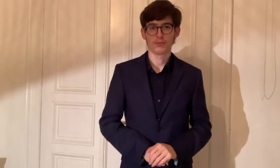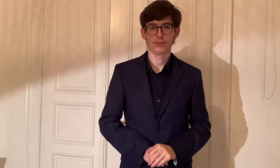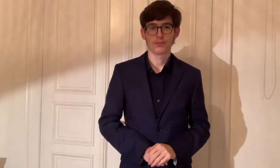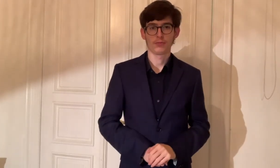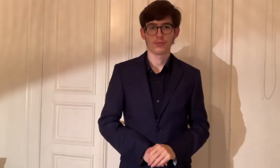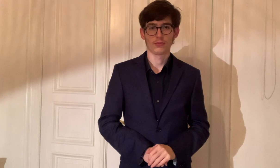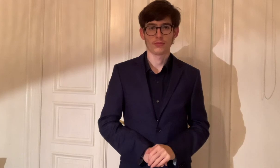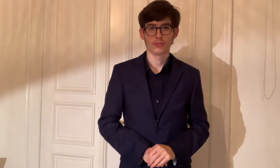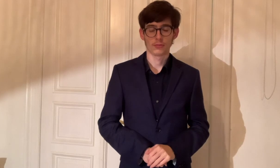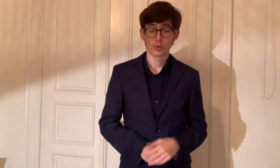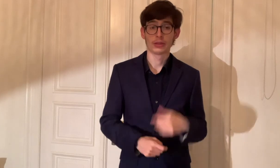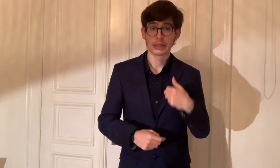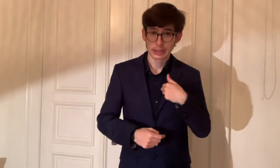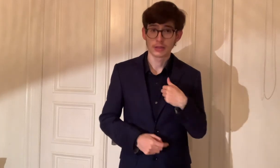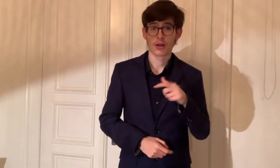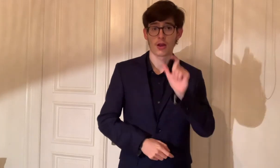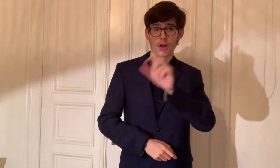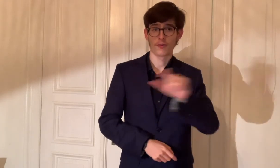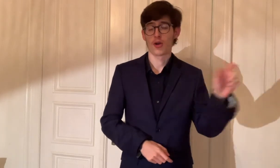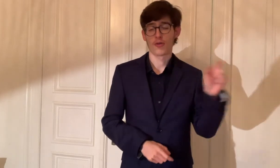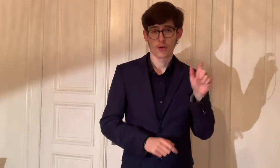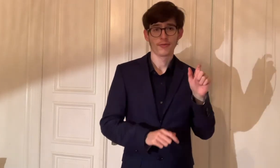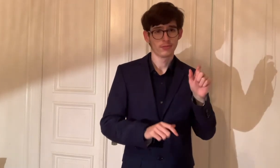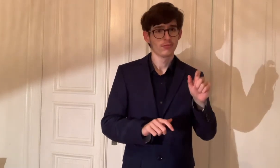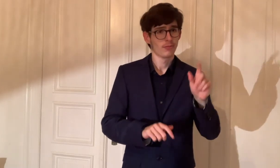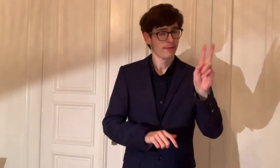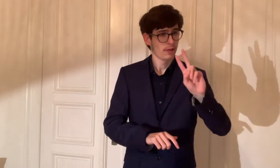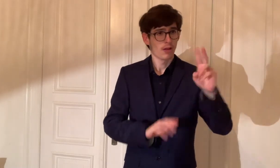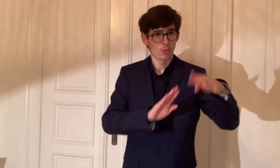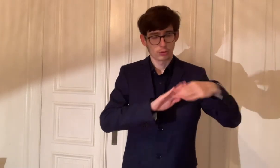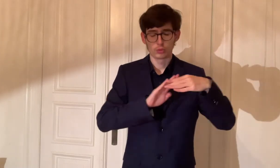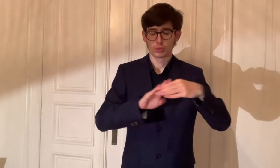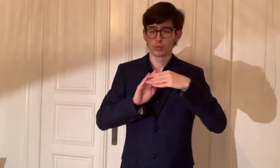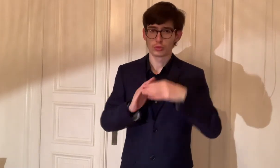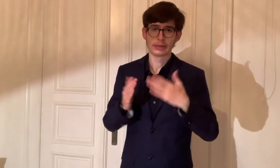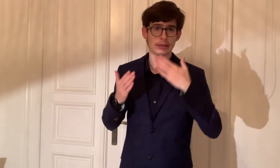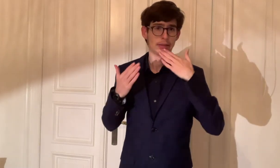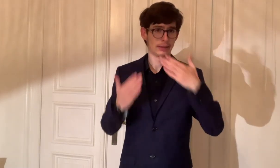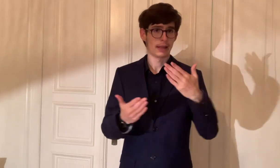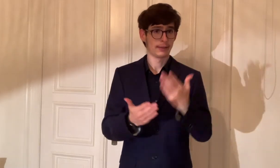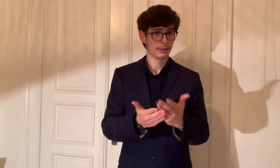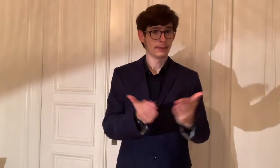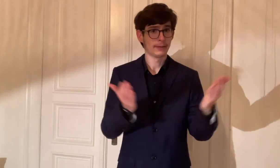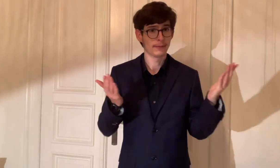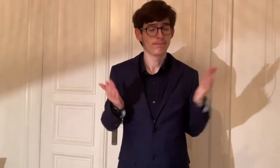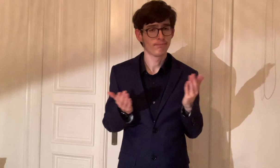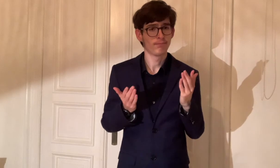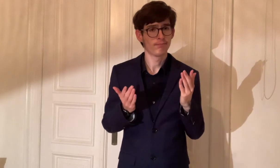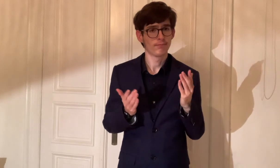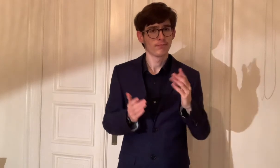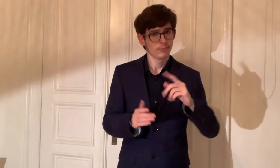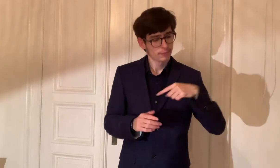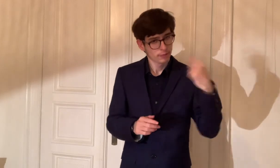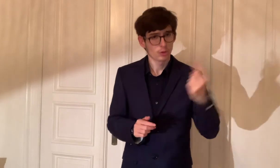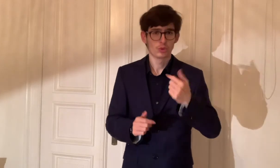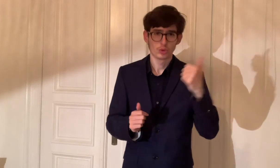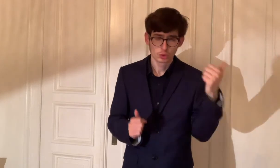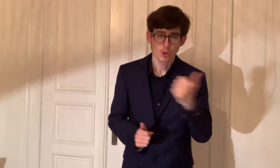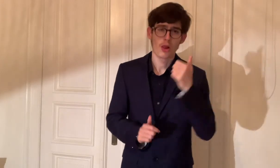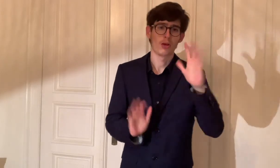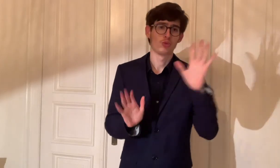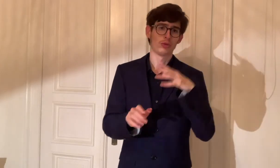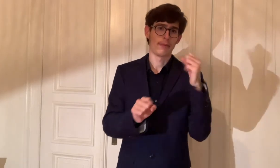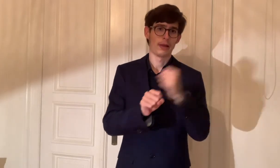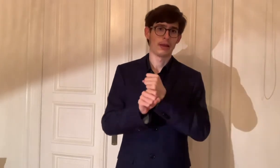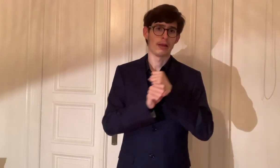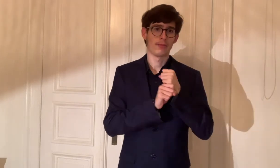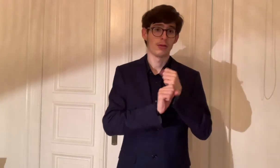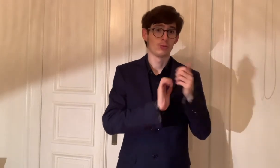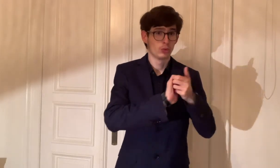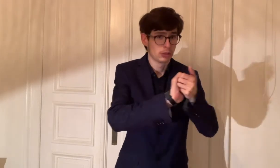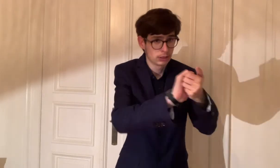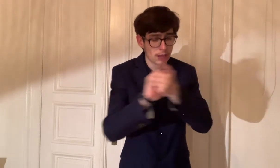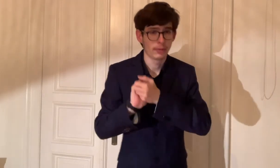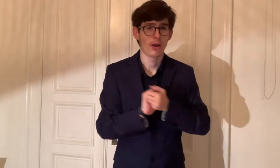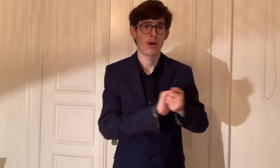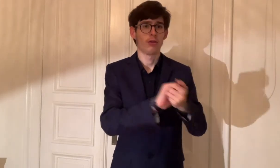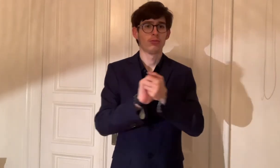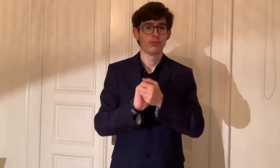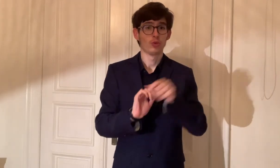Ich danke den Unterstützern für eine tolle Zusammenarbeit sowie Zusammenhalt.